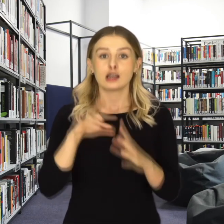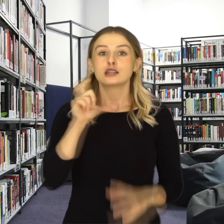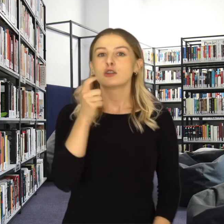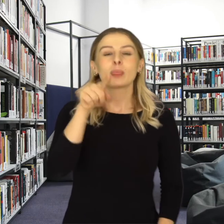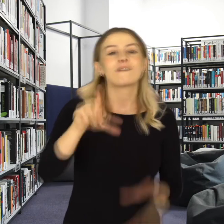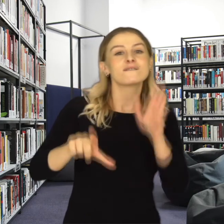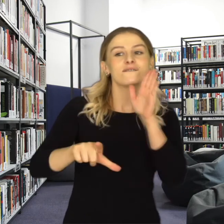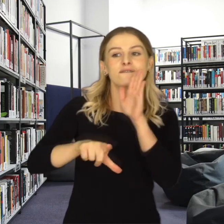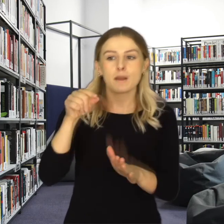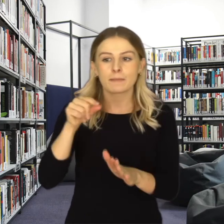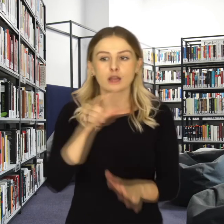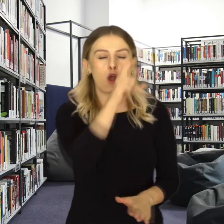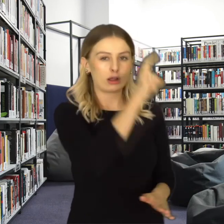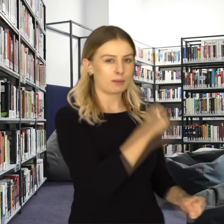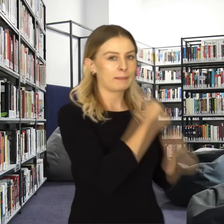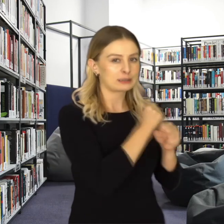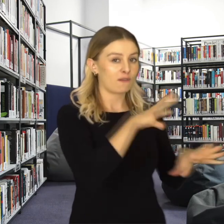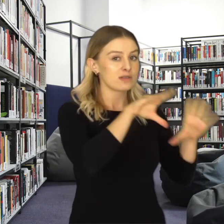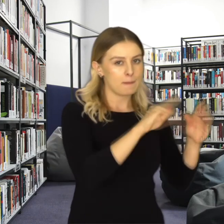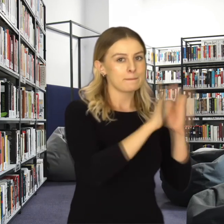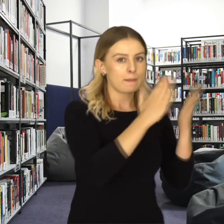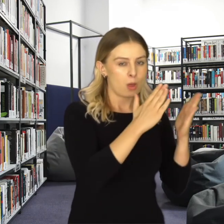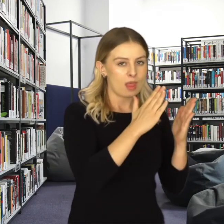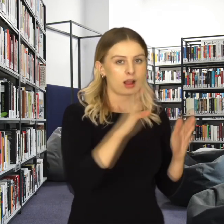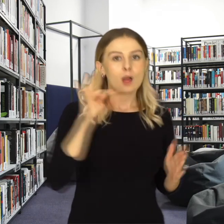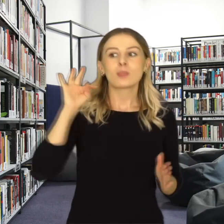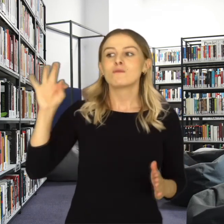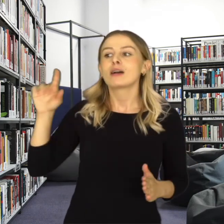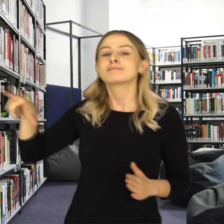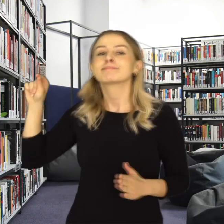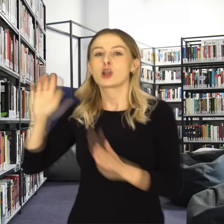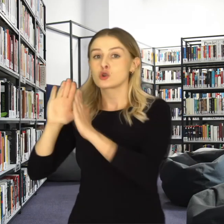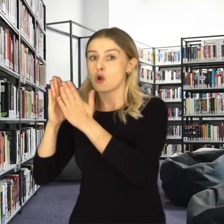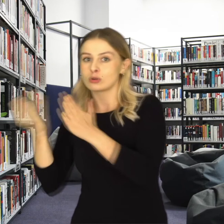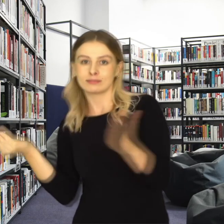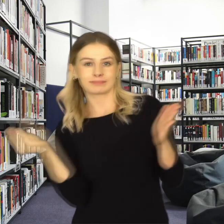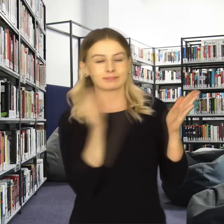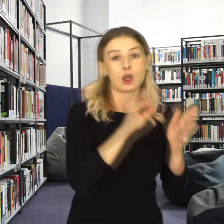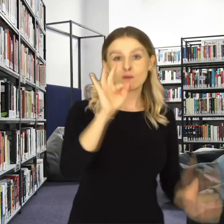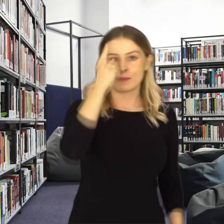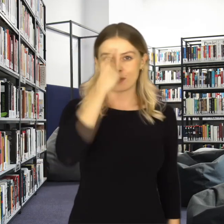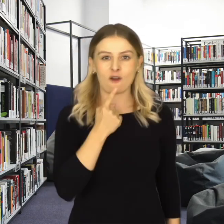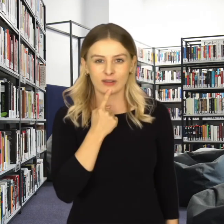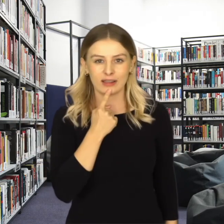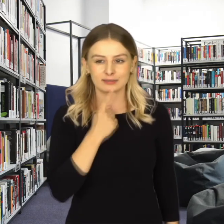Bibliotekarz doda wybrane przez Ciebie książki na Twoje konto.